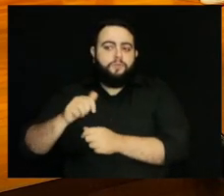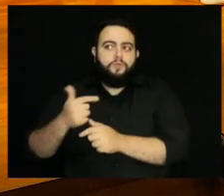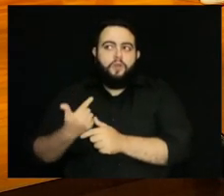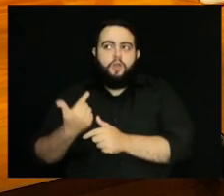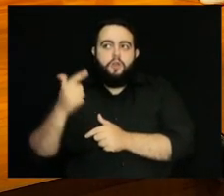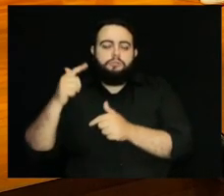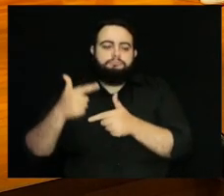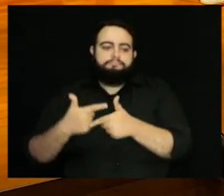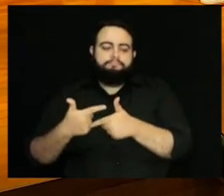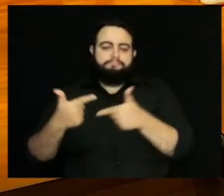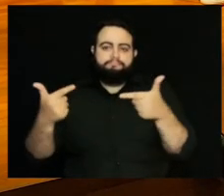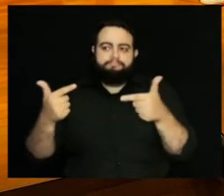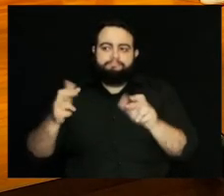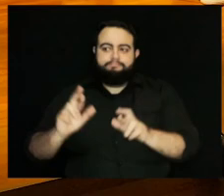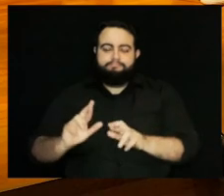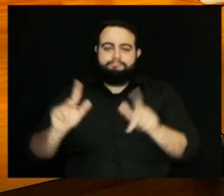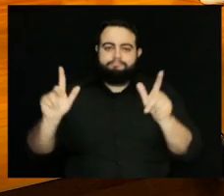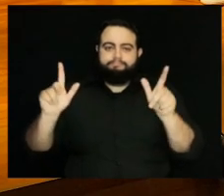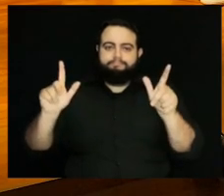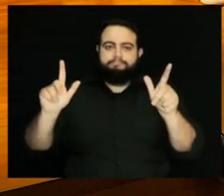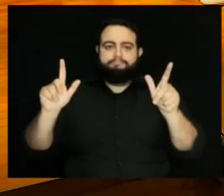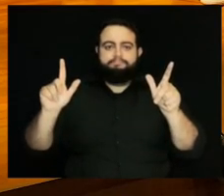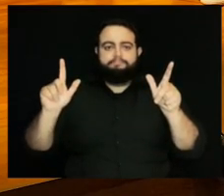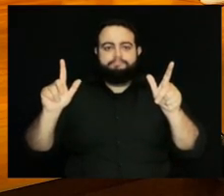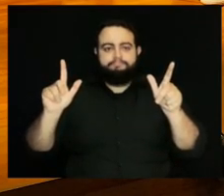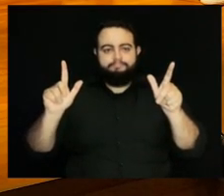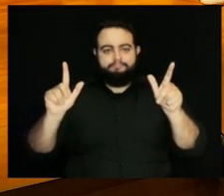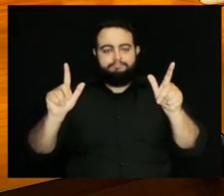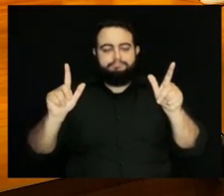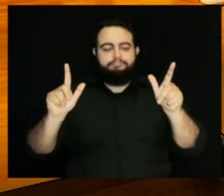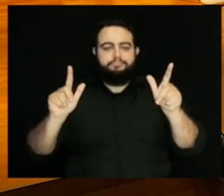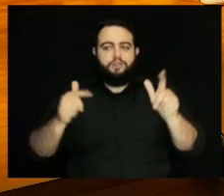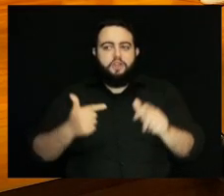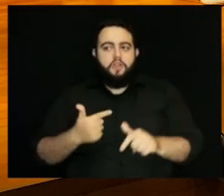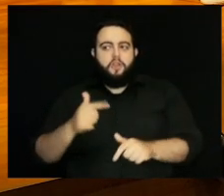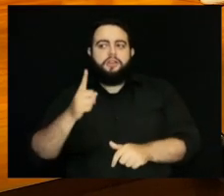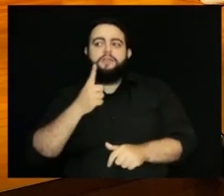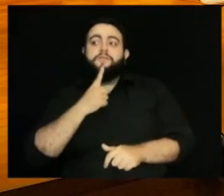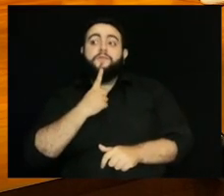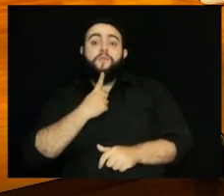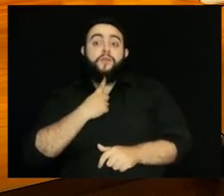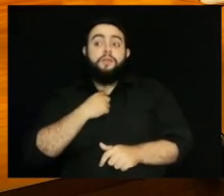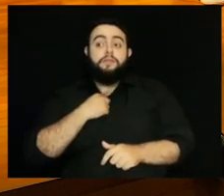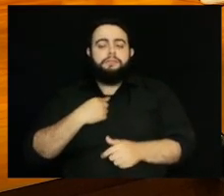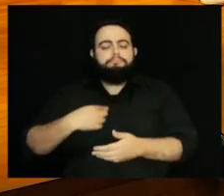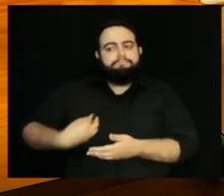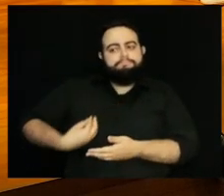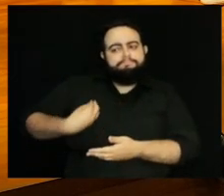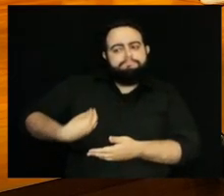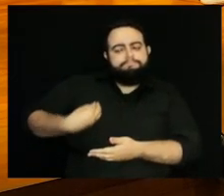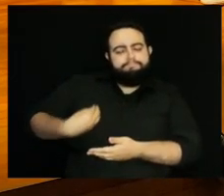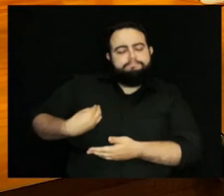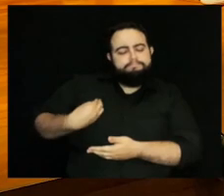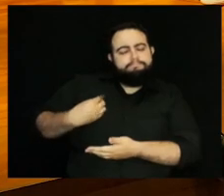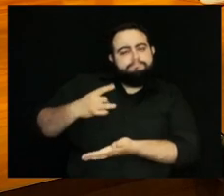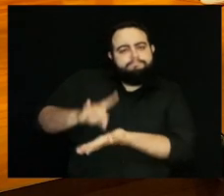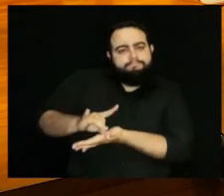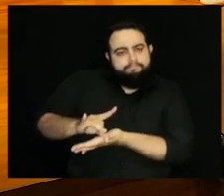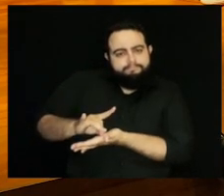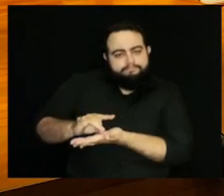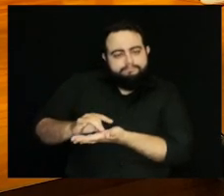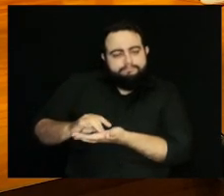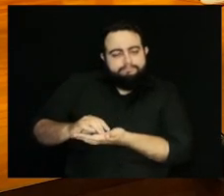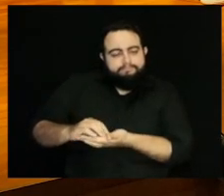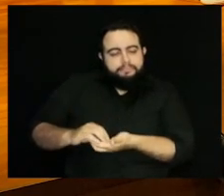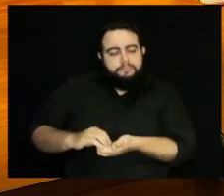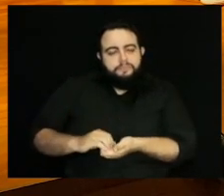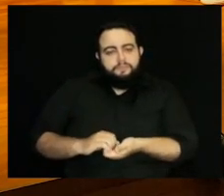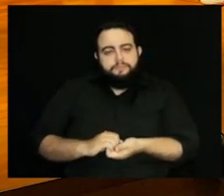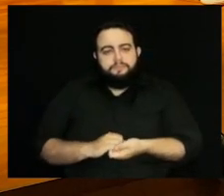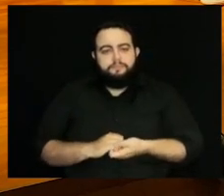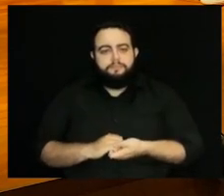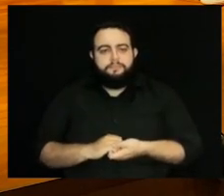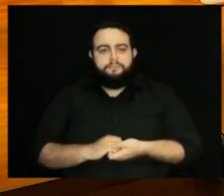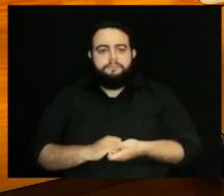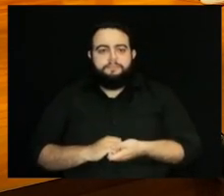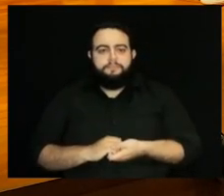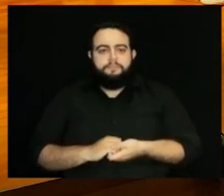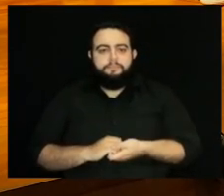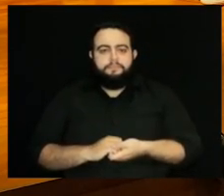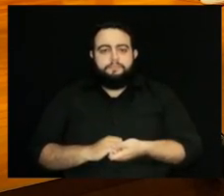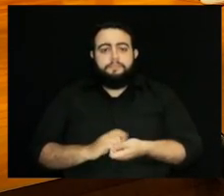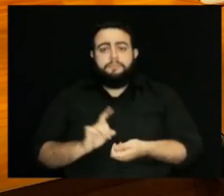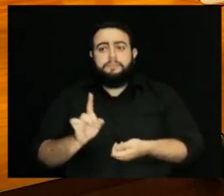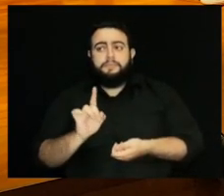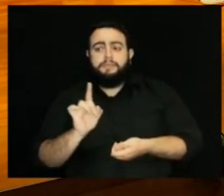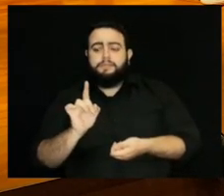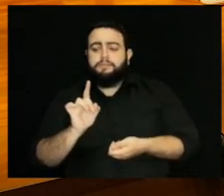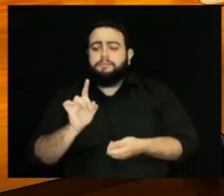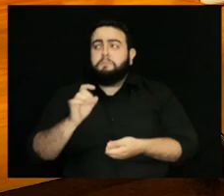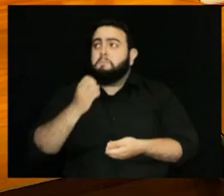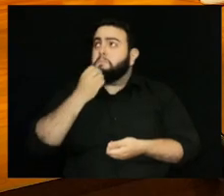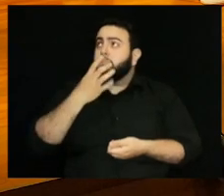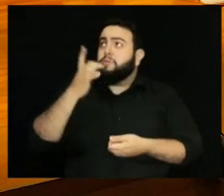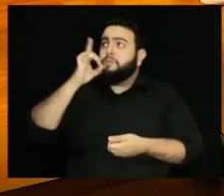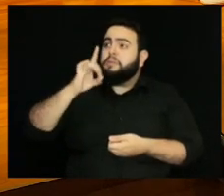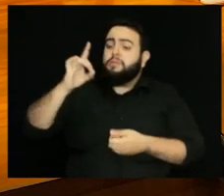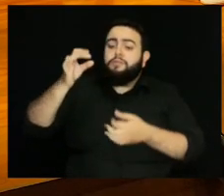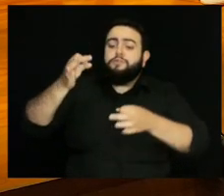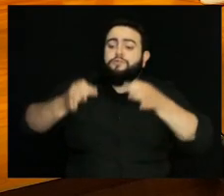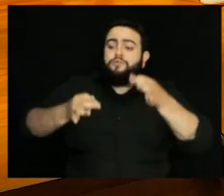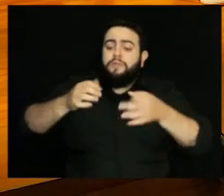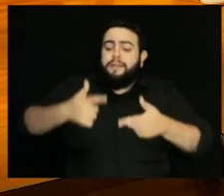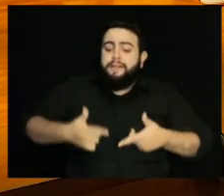[Música] sorte, outra vontade de viver. Não vá, bom Deus, julgar que a guerra que